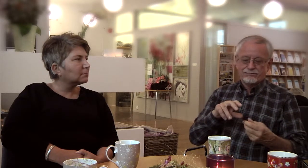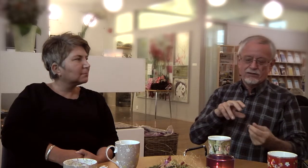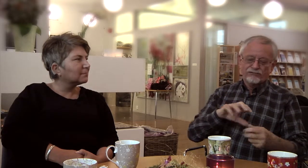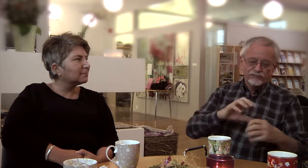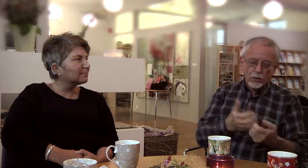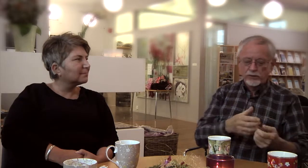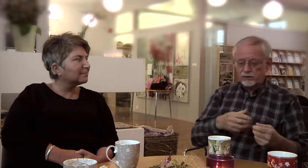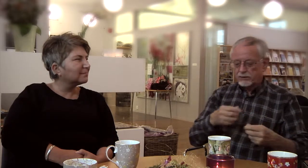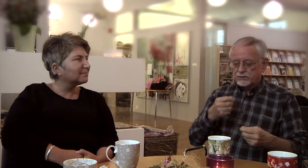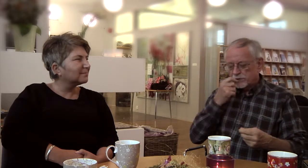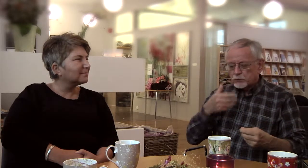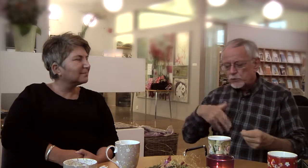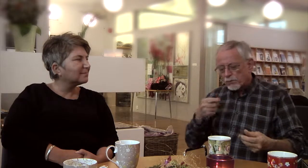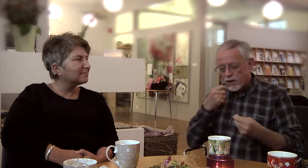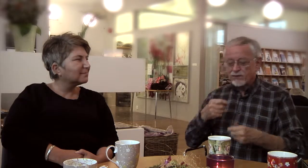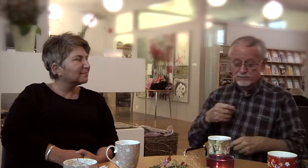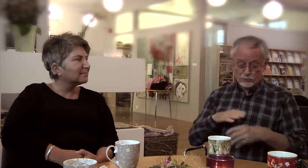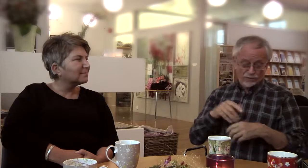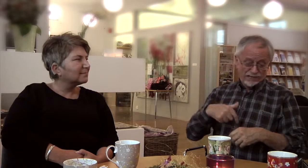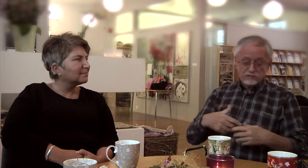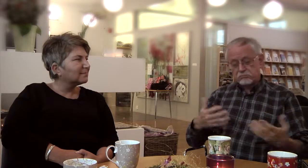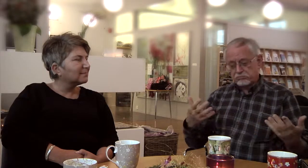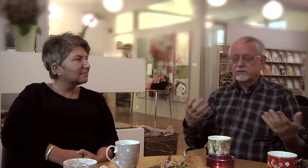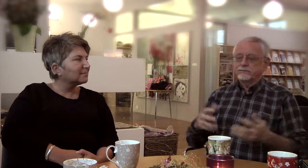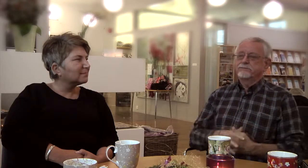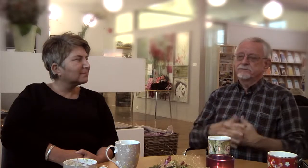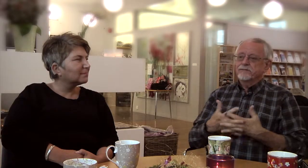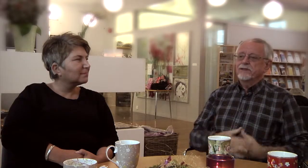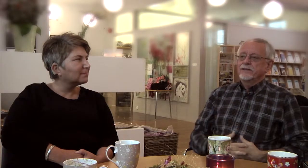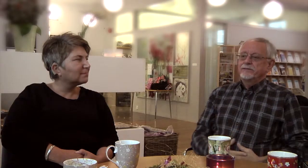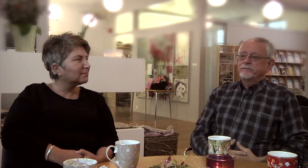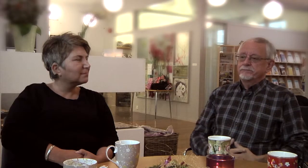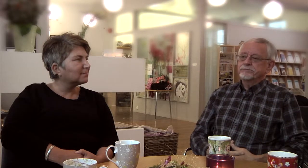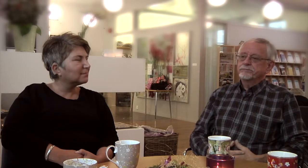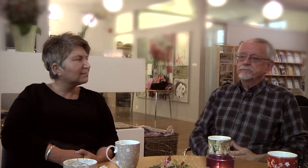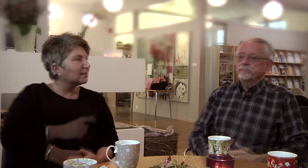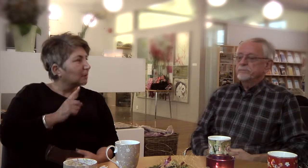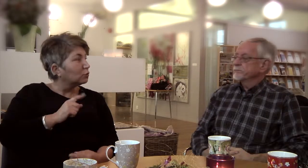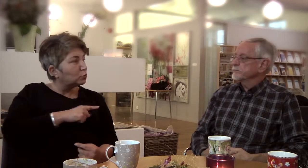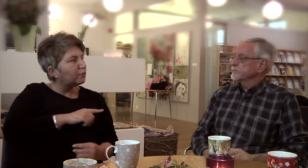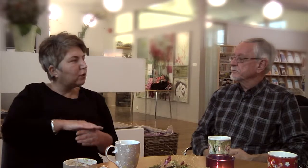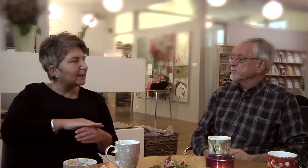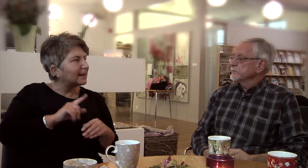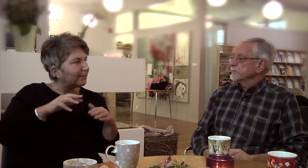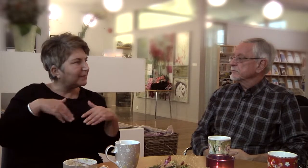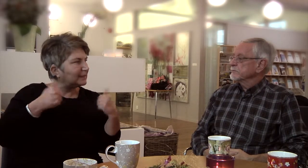Jeg spiser mer grønnsaker og frukt, og spiser generelt sunnere pga kreften. Føler du deg frisk?